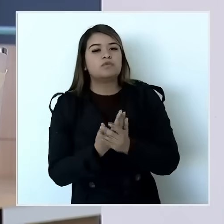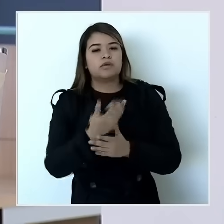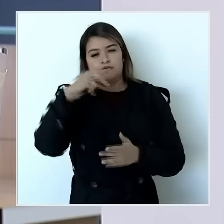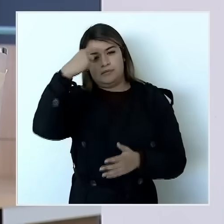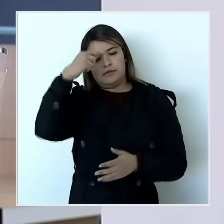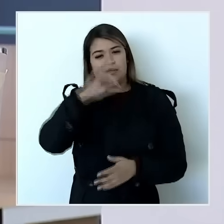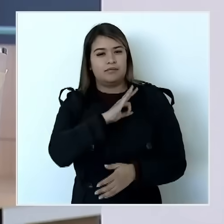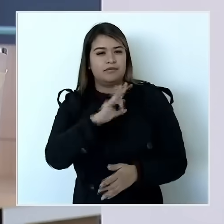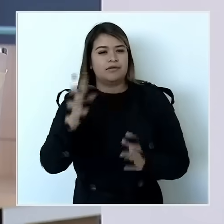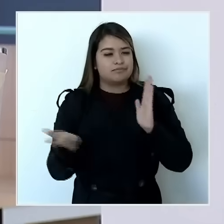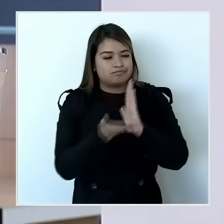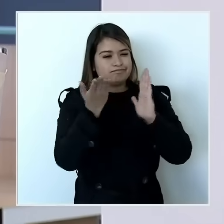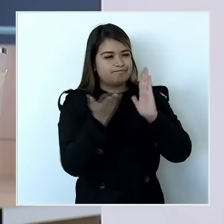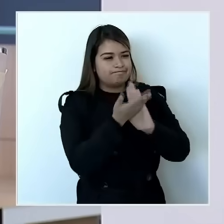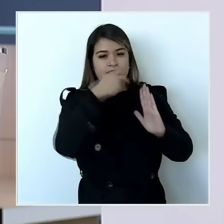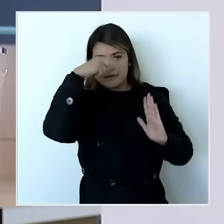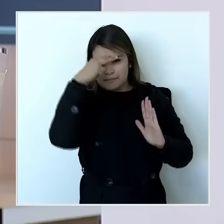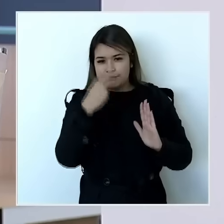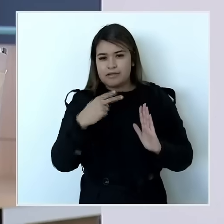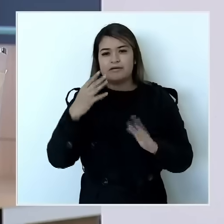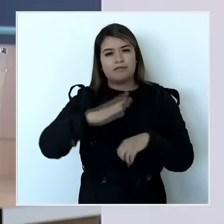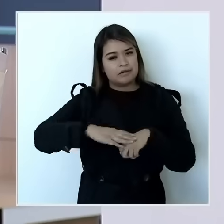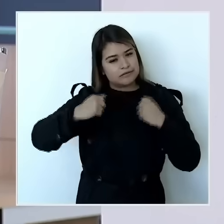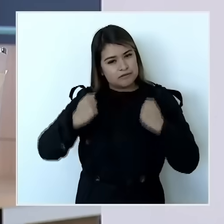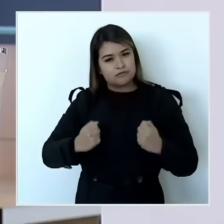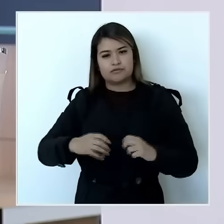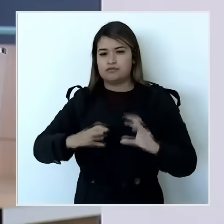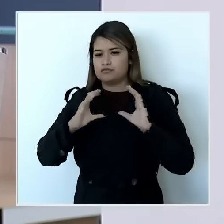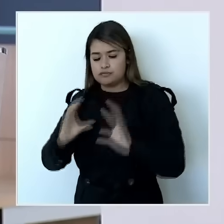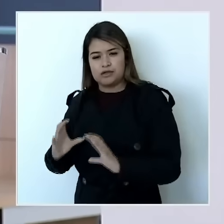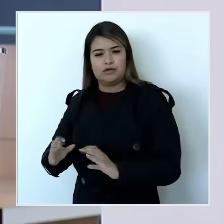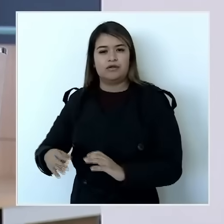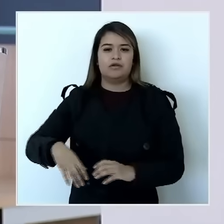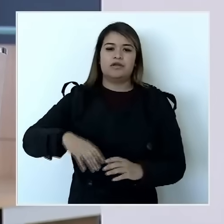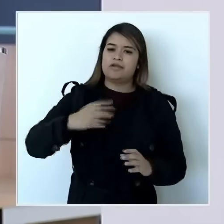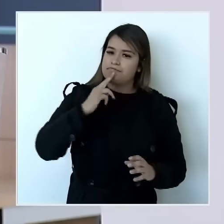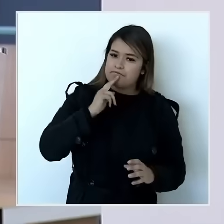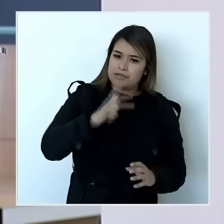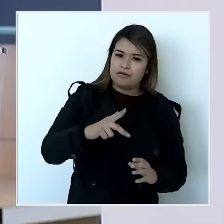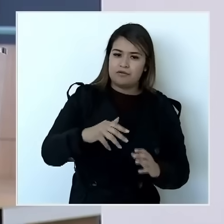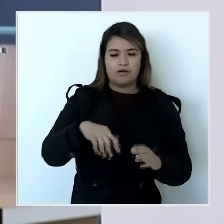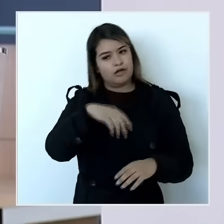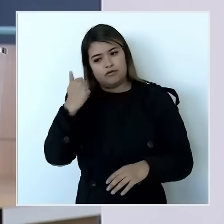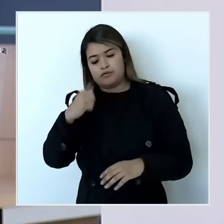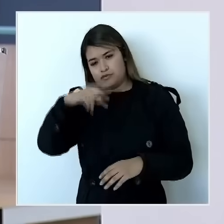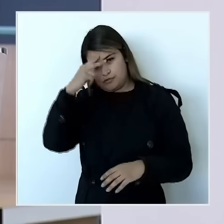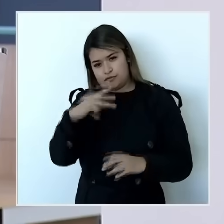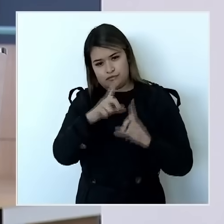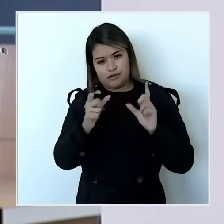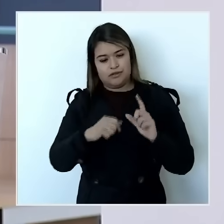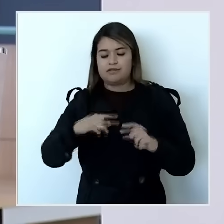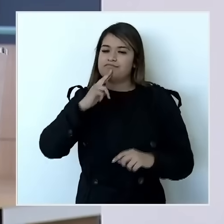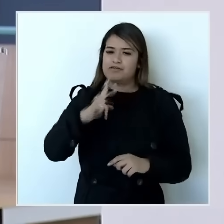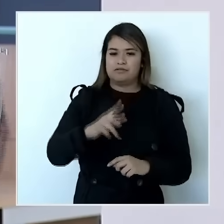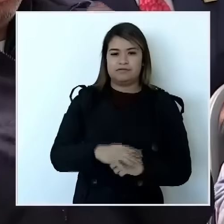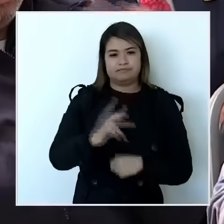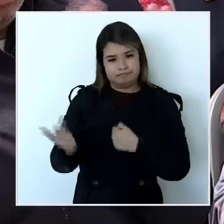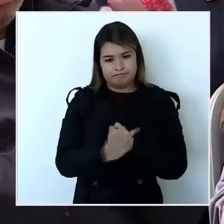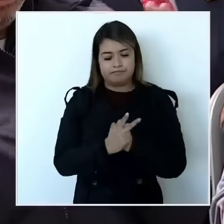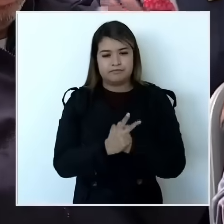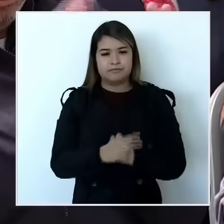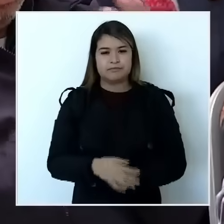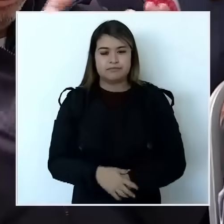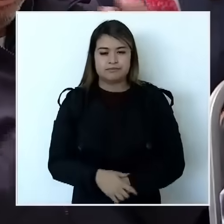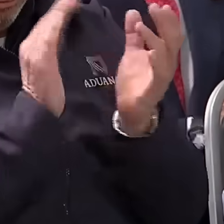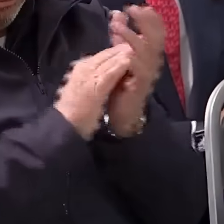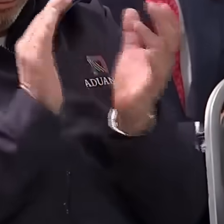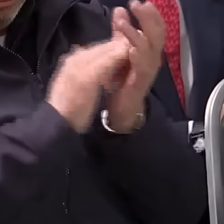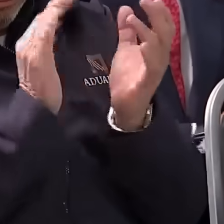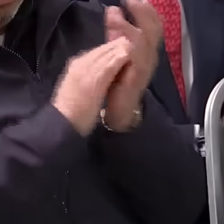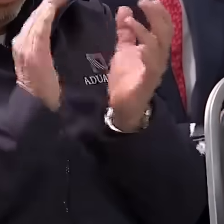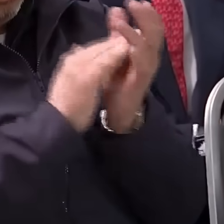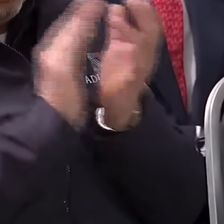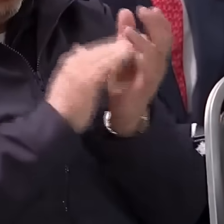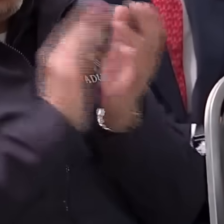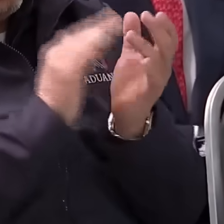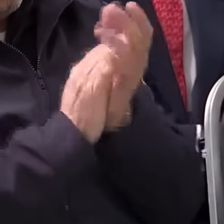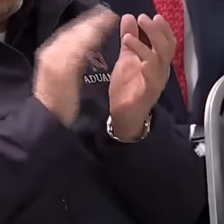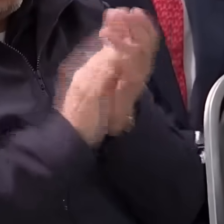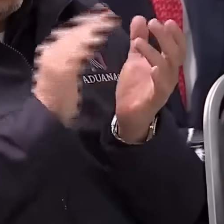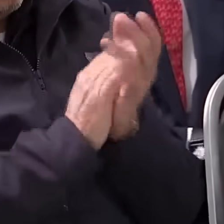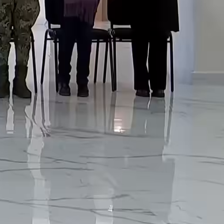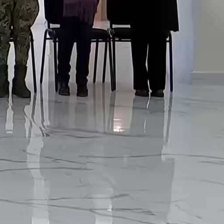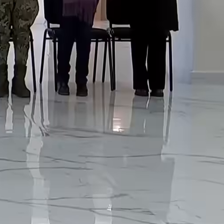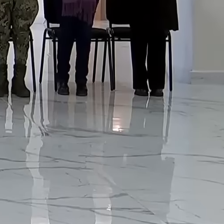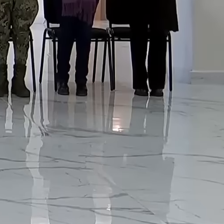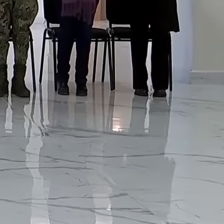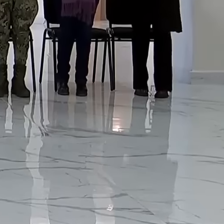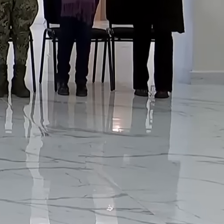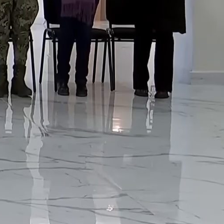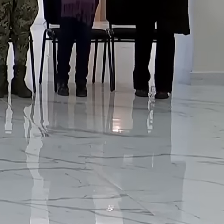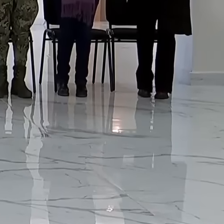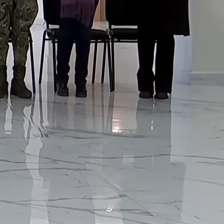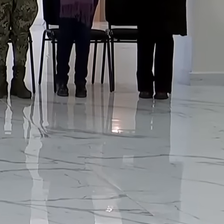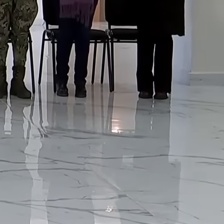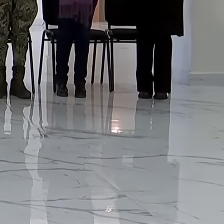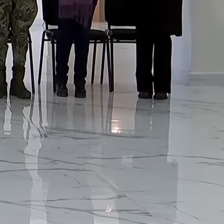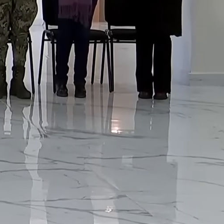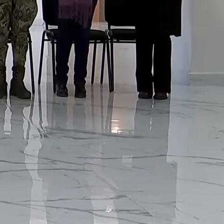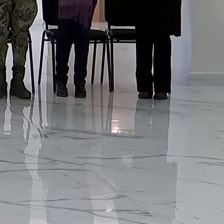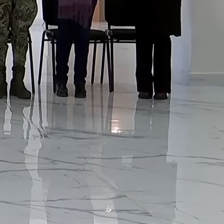construyendo un México más seguro, más competitivo y con instituciones fuertes. Muchas gracias.